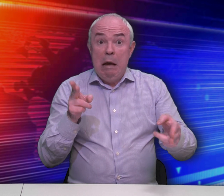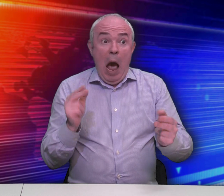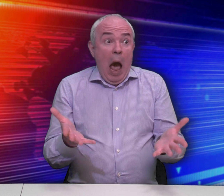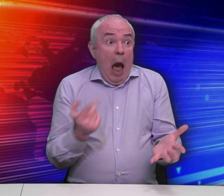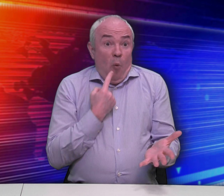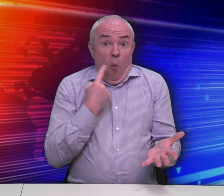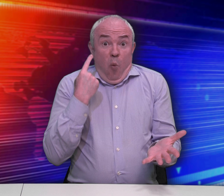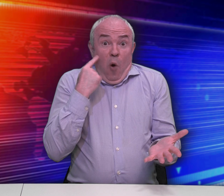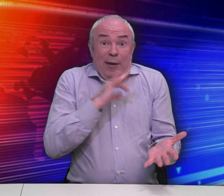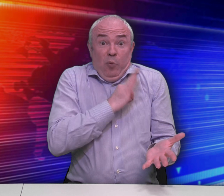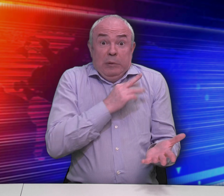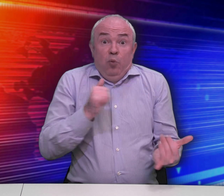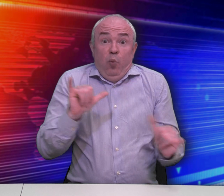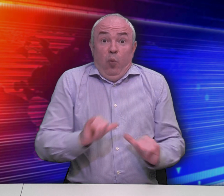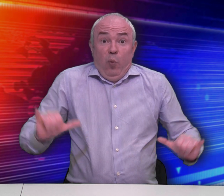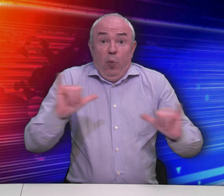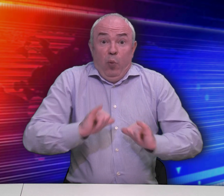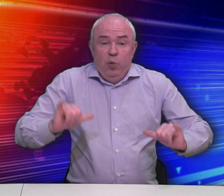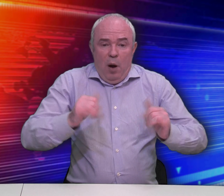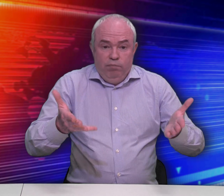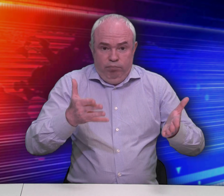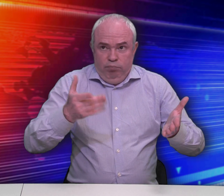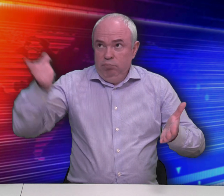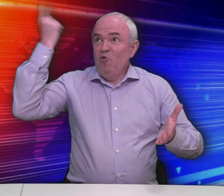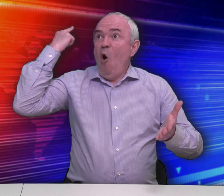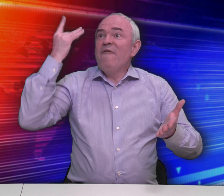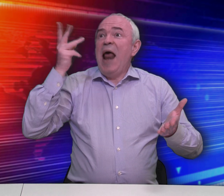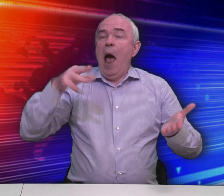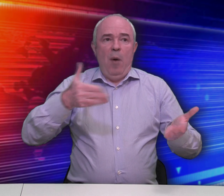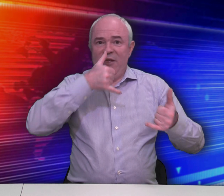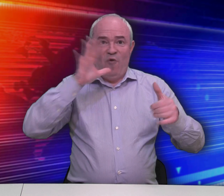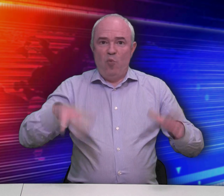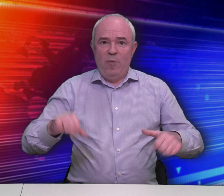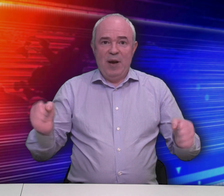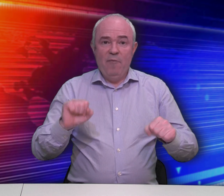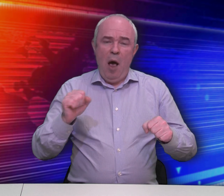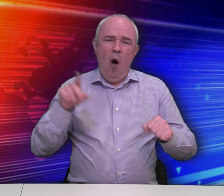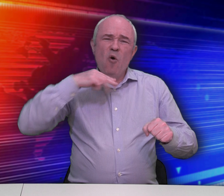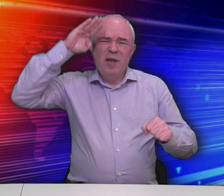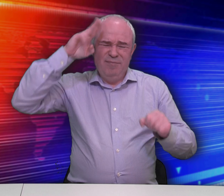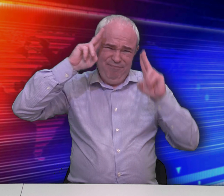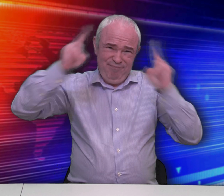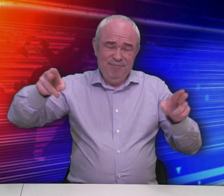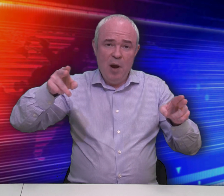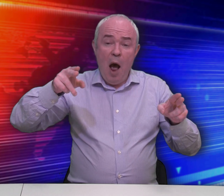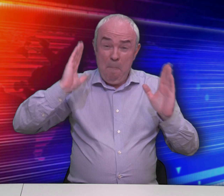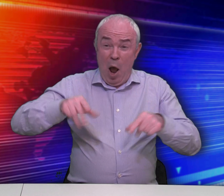Глухой и юриспруденция?! Это было большим вызовом для глухого в те времена.